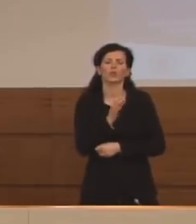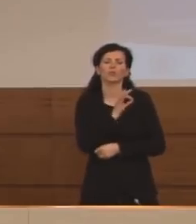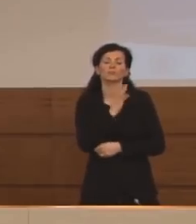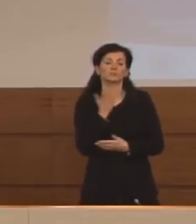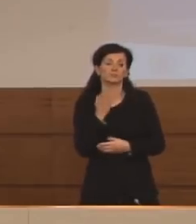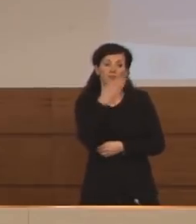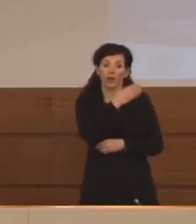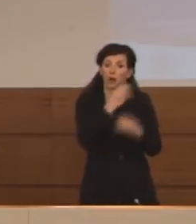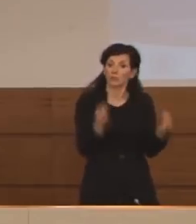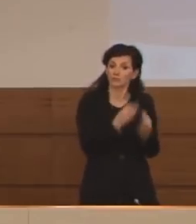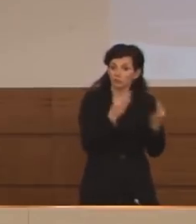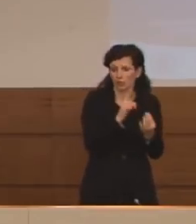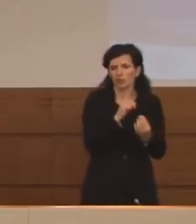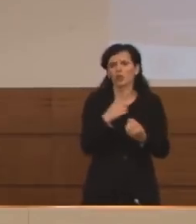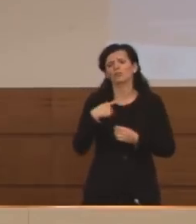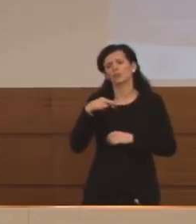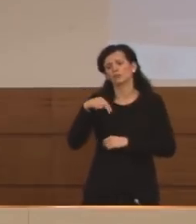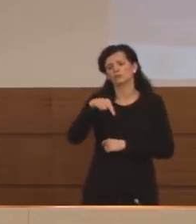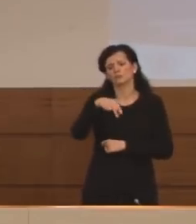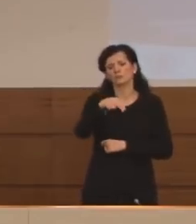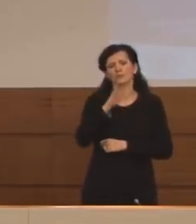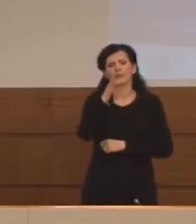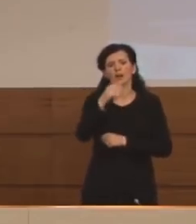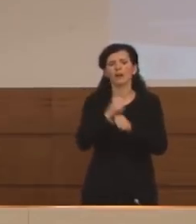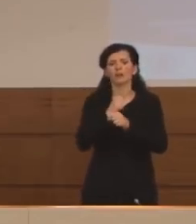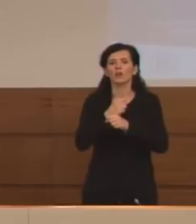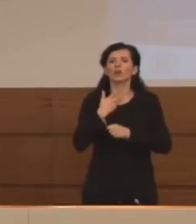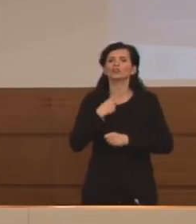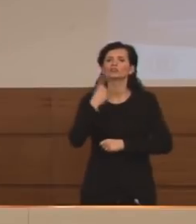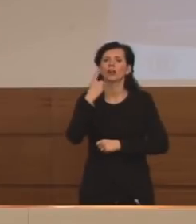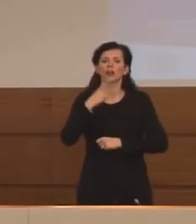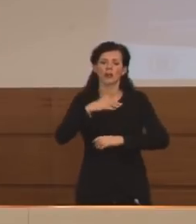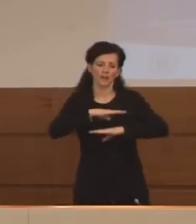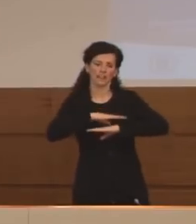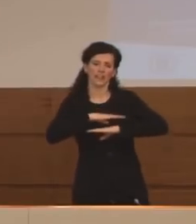ci sono persone alle finestre che dicono "unotore!" o qualcosa del genere.